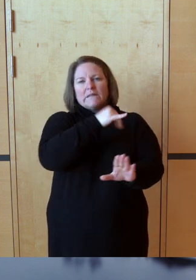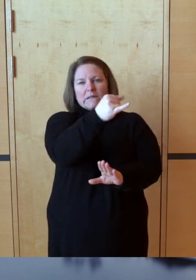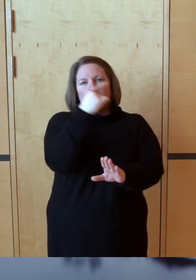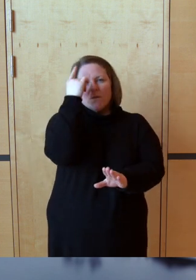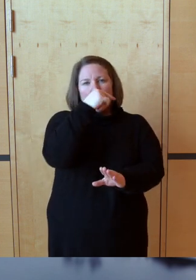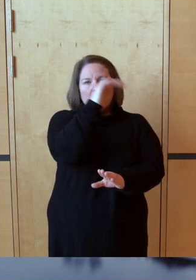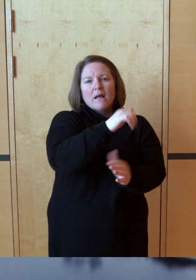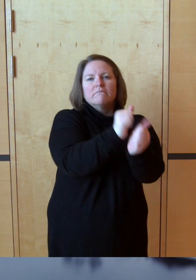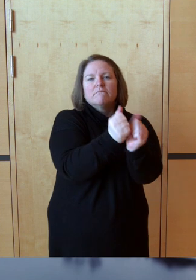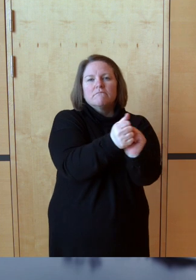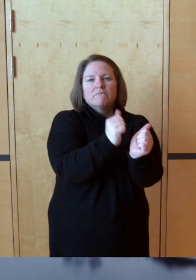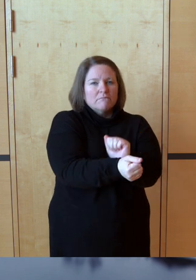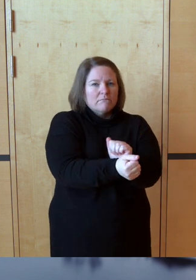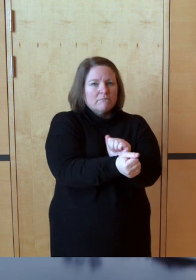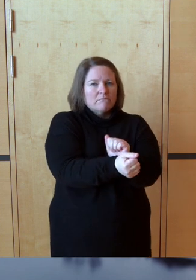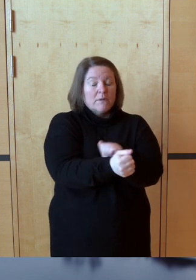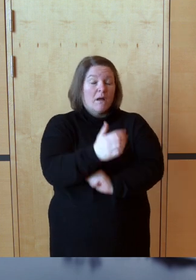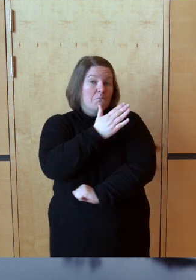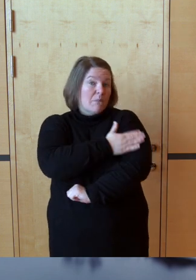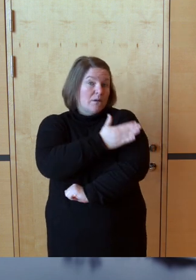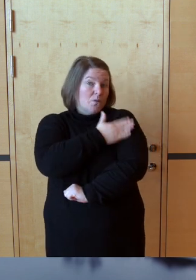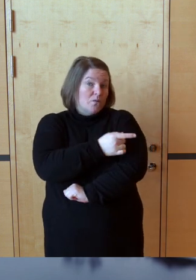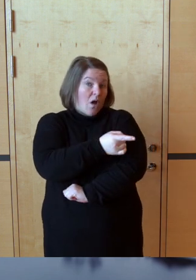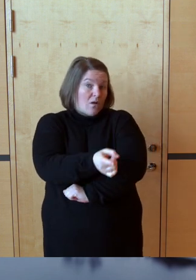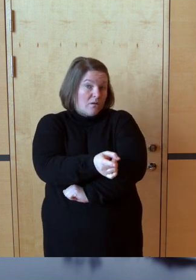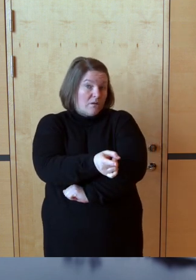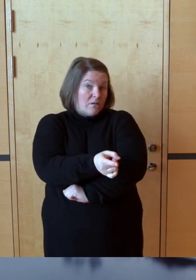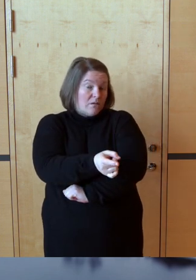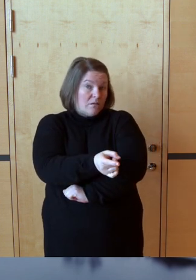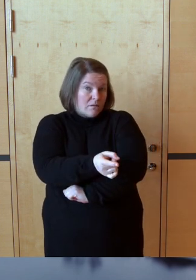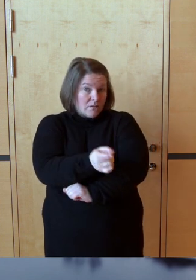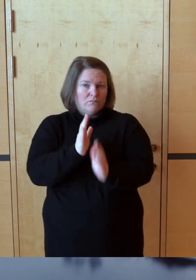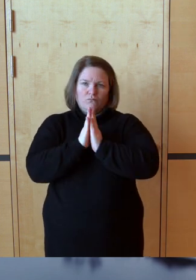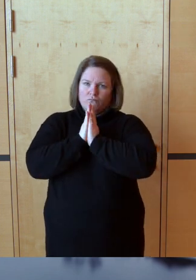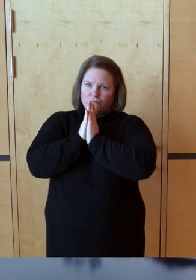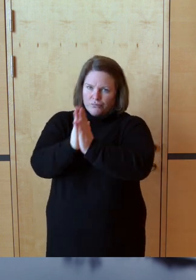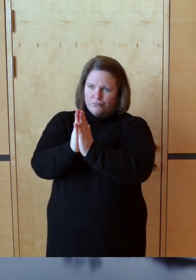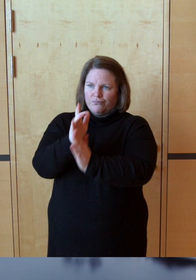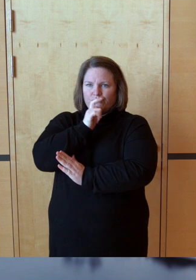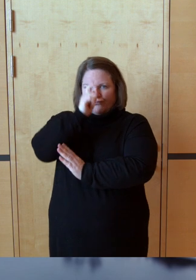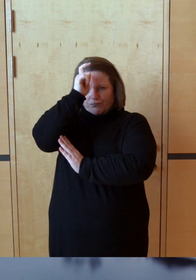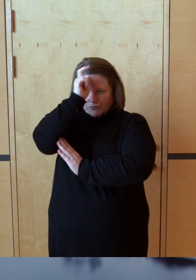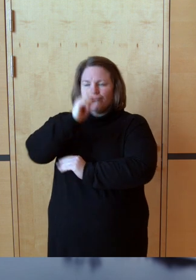Personal vid Räddningstjänsten har via sina fackliga ombud motsats Byten